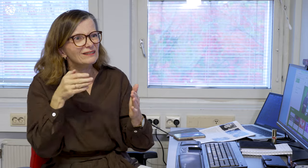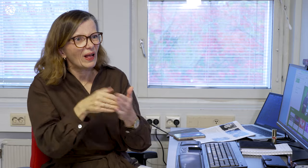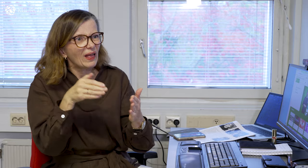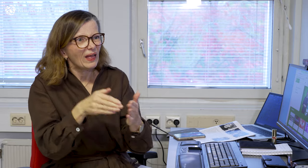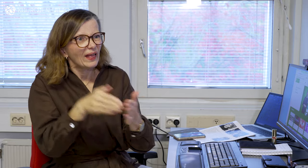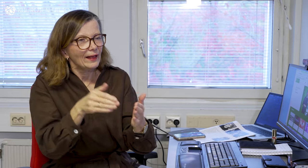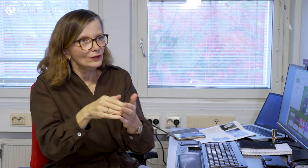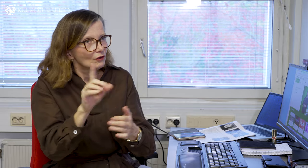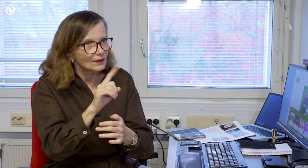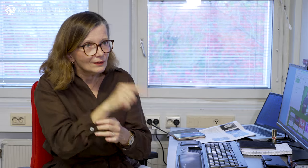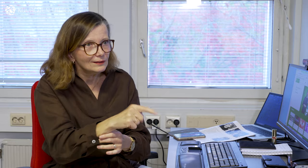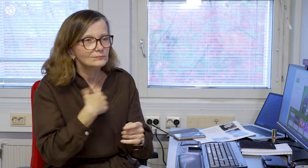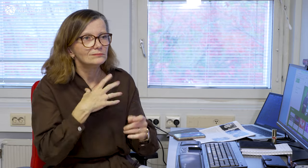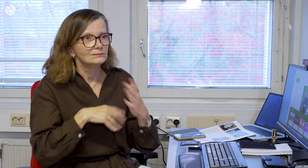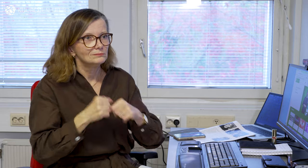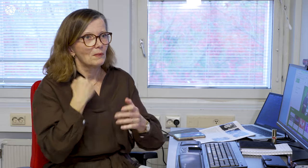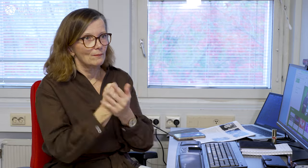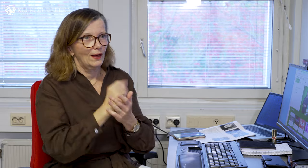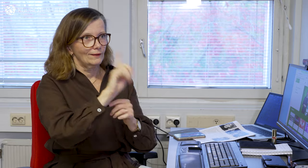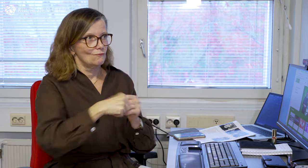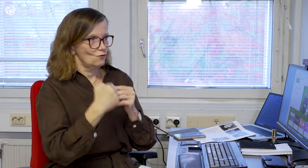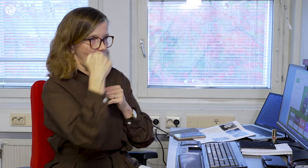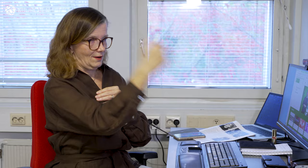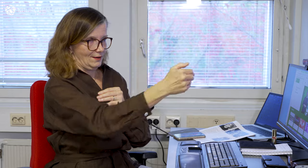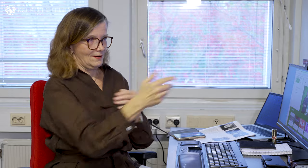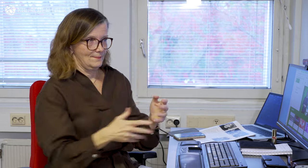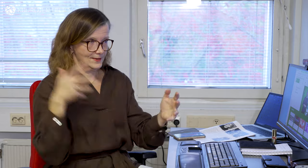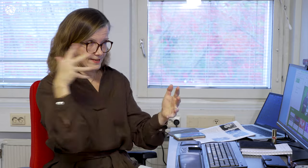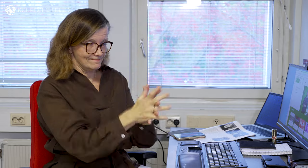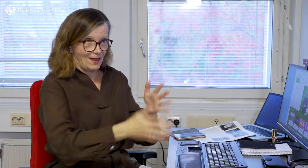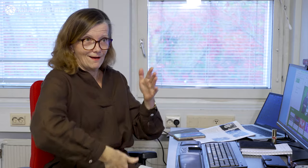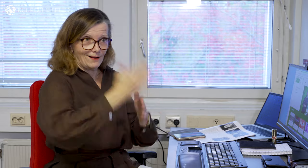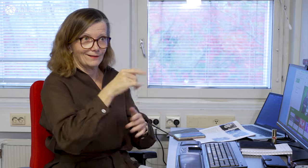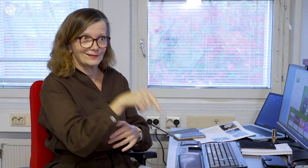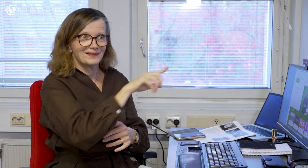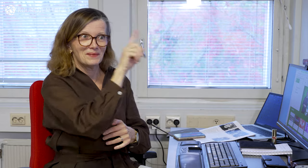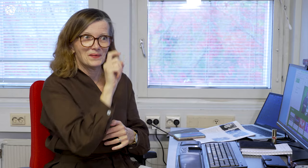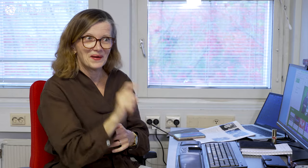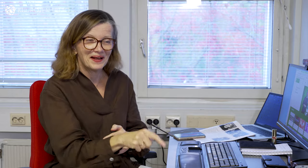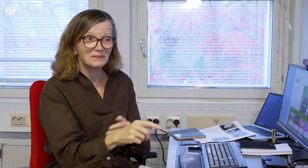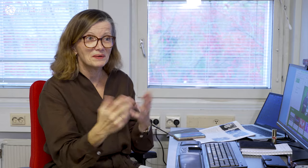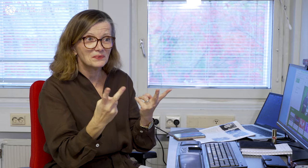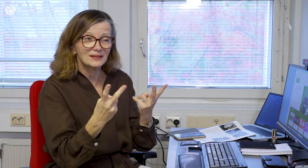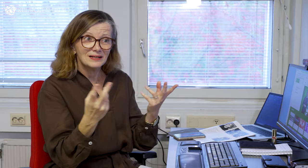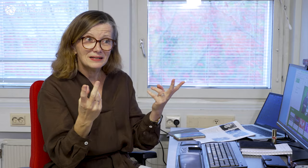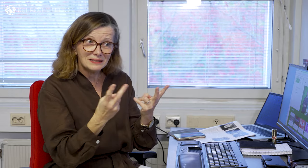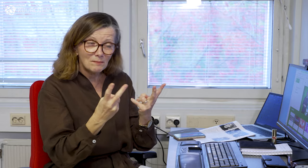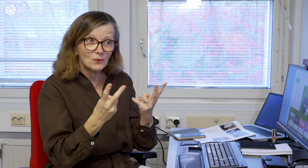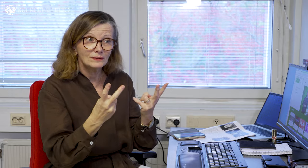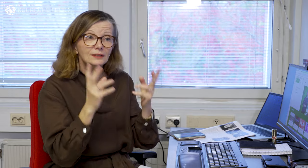Siihen liittyy teknisiä esteitä. Olen päättänyt vuoden kuluessa ratkaista ongelman.